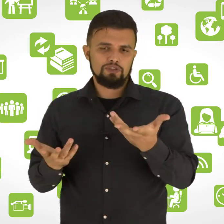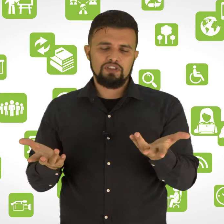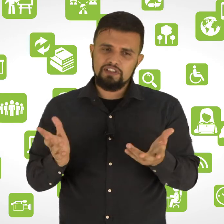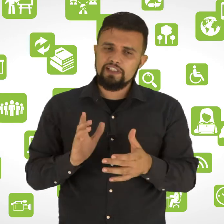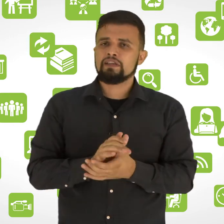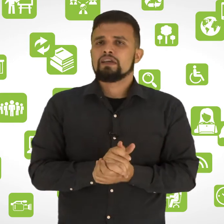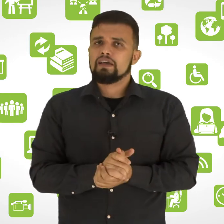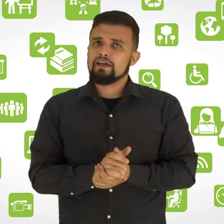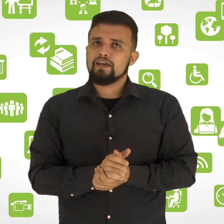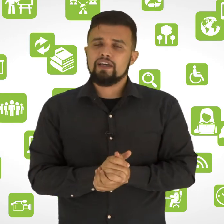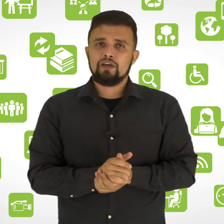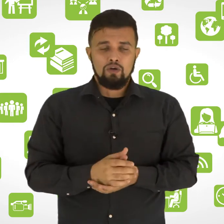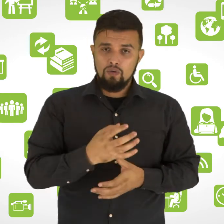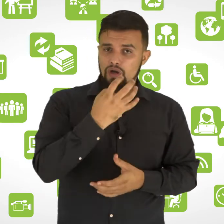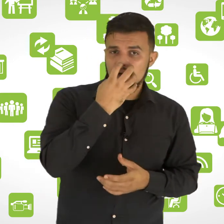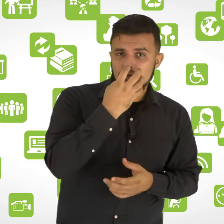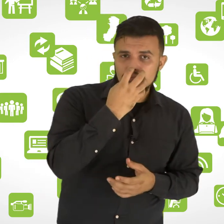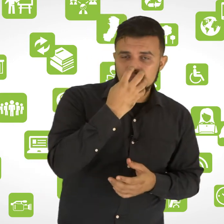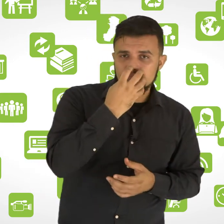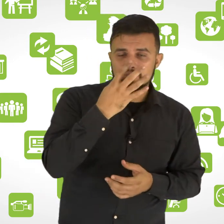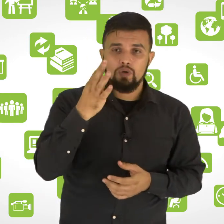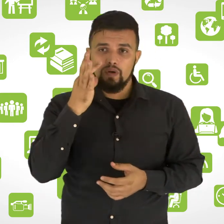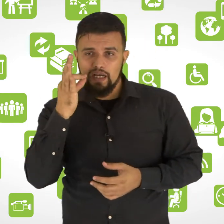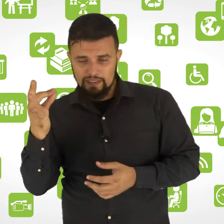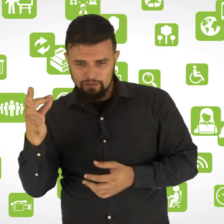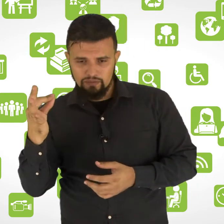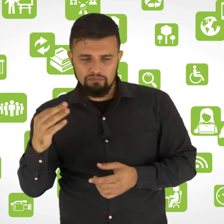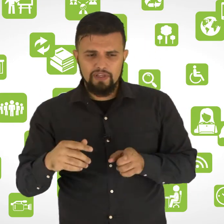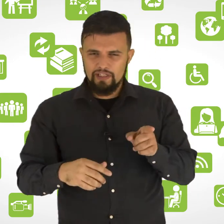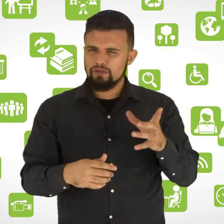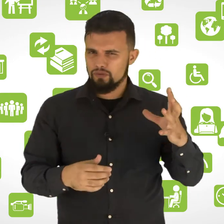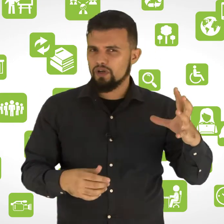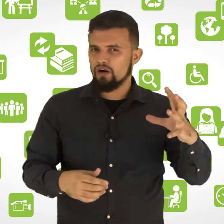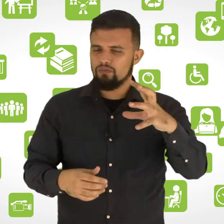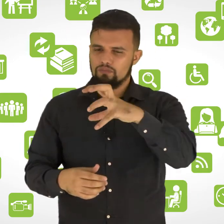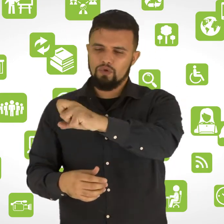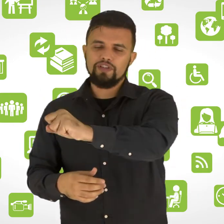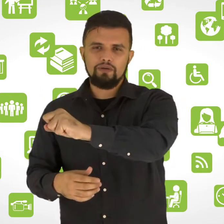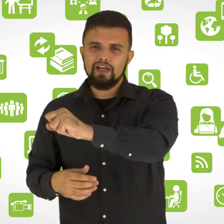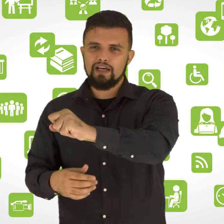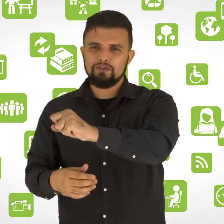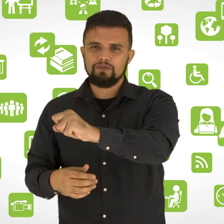Posso dizer: " O cão, o gato, ele. O cão mordeu o gato".